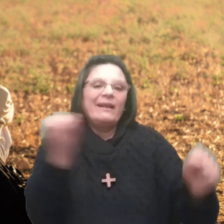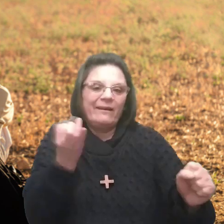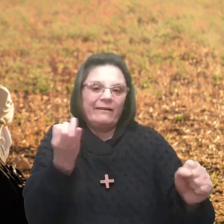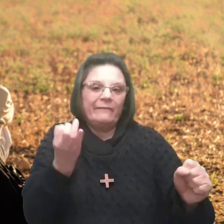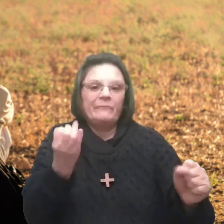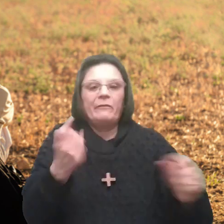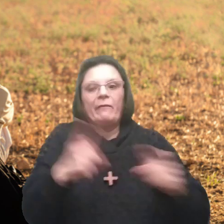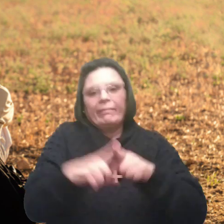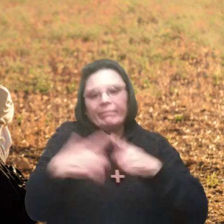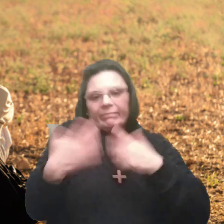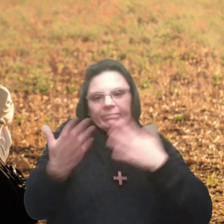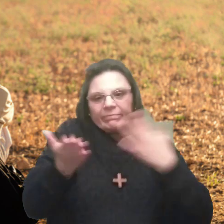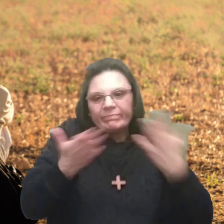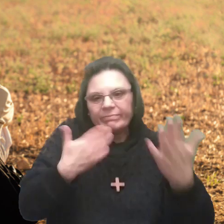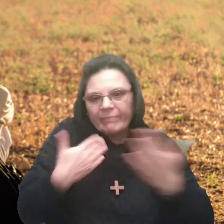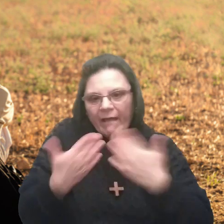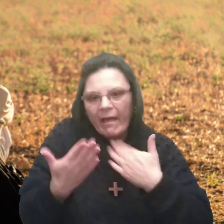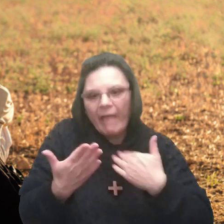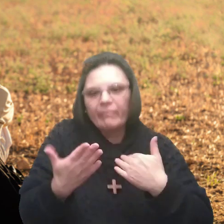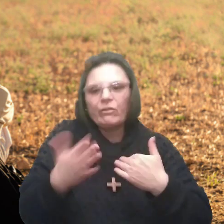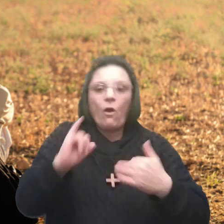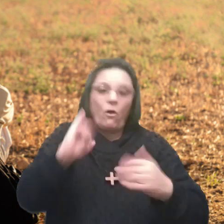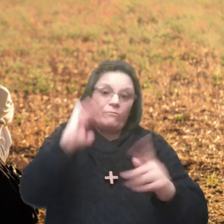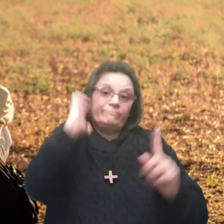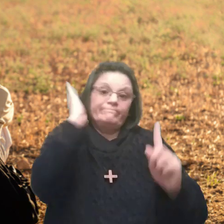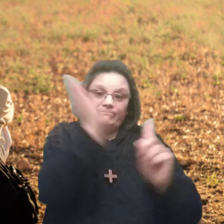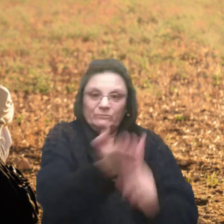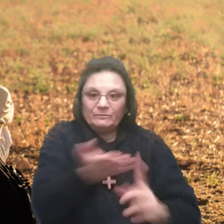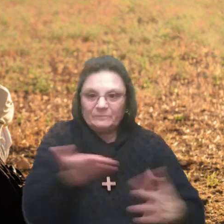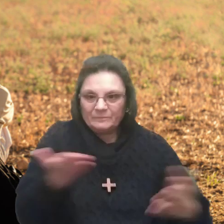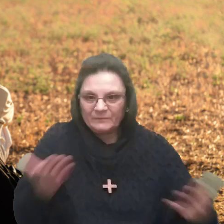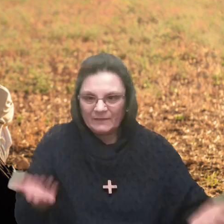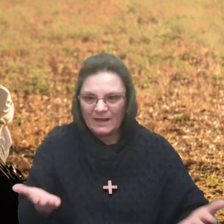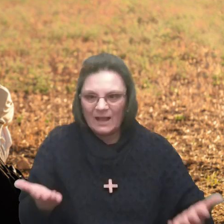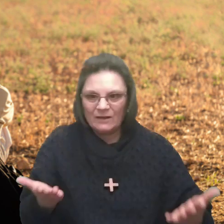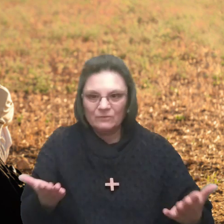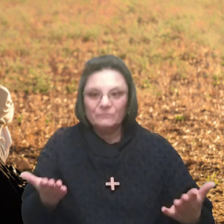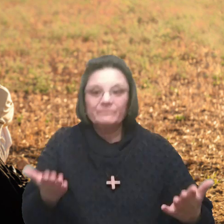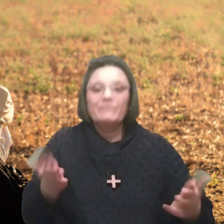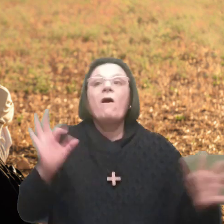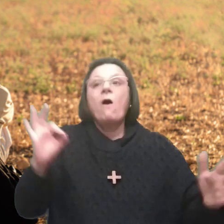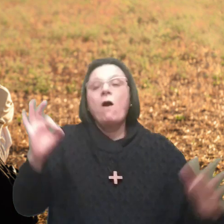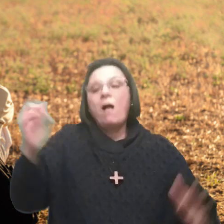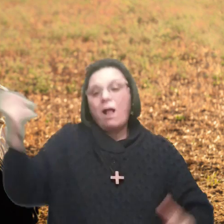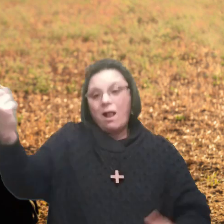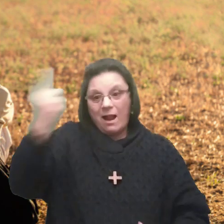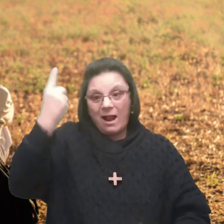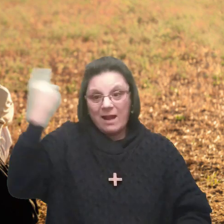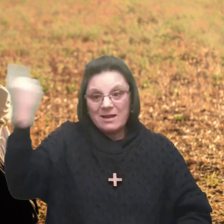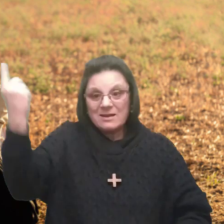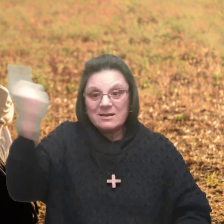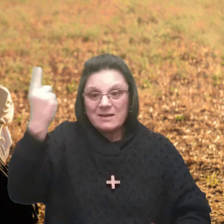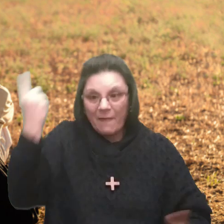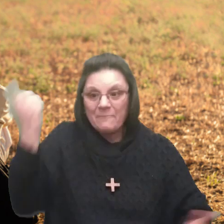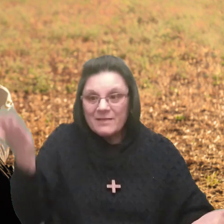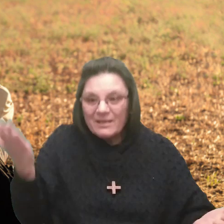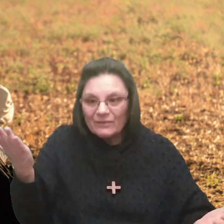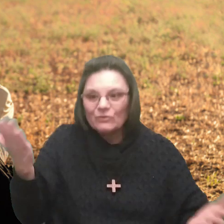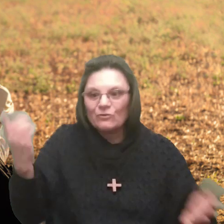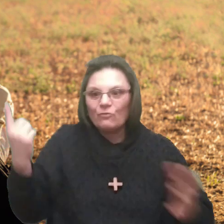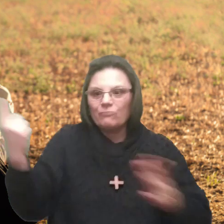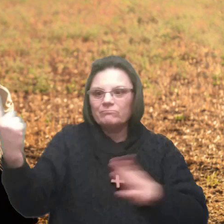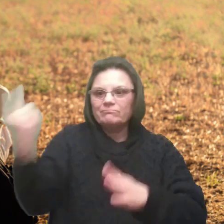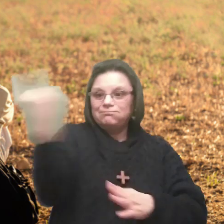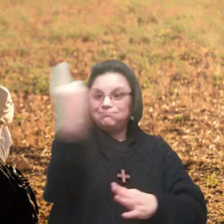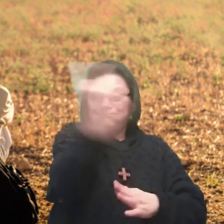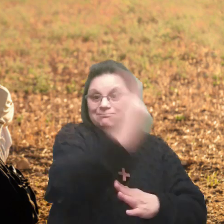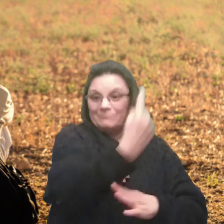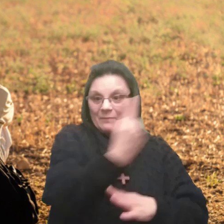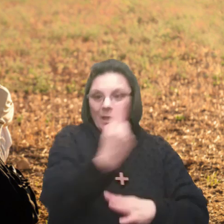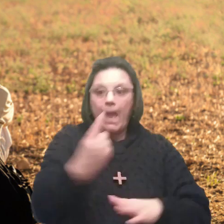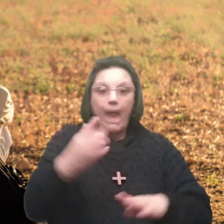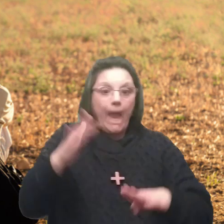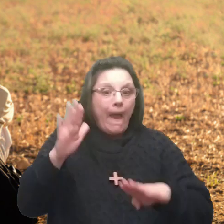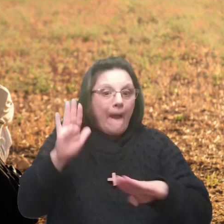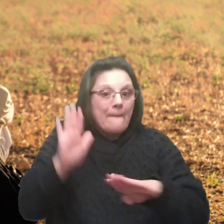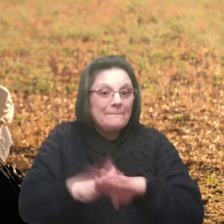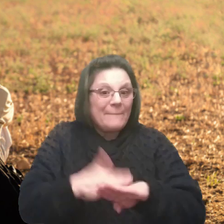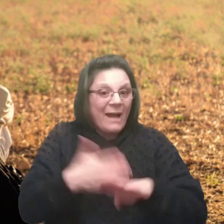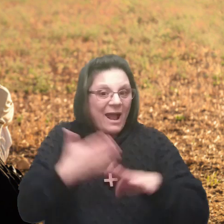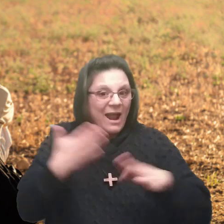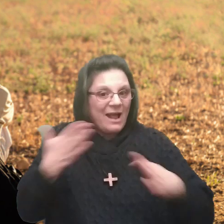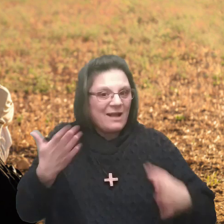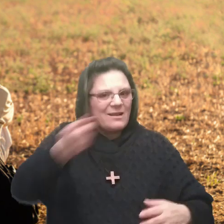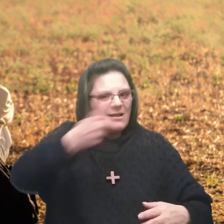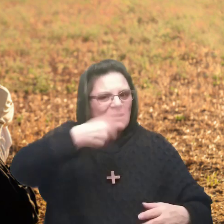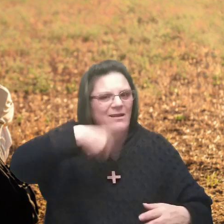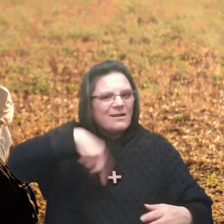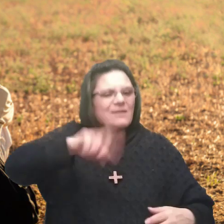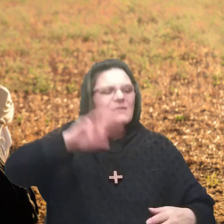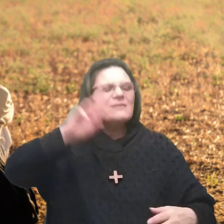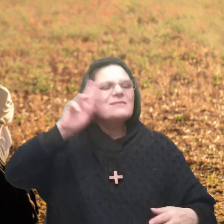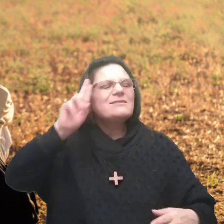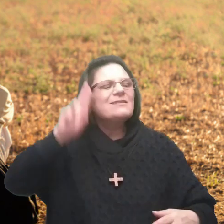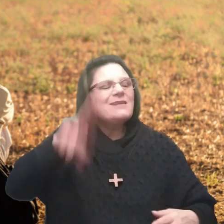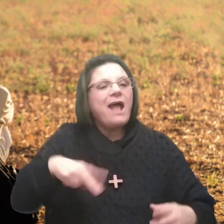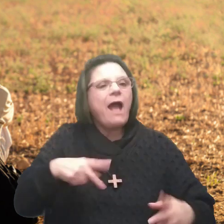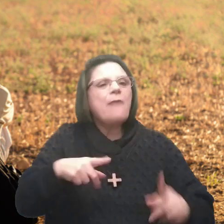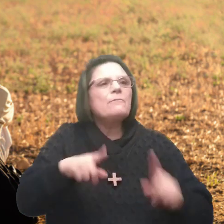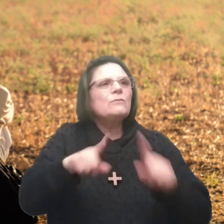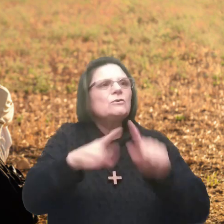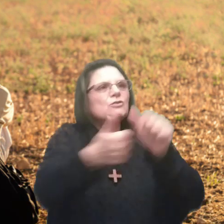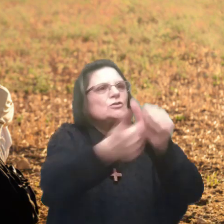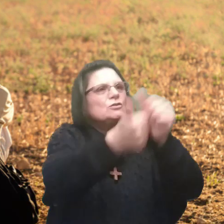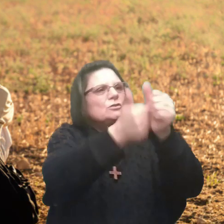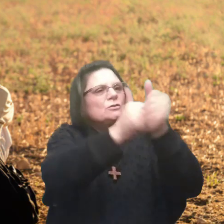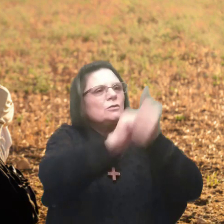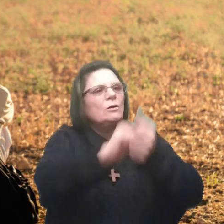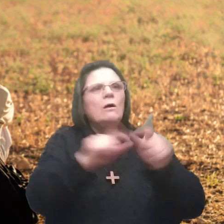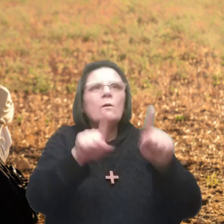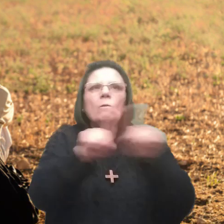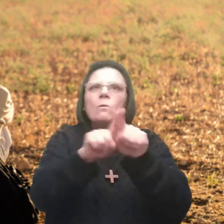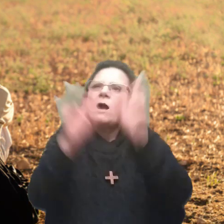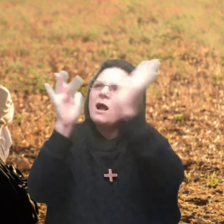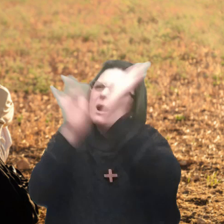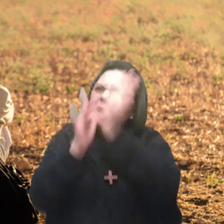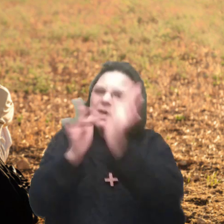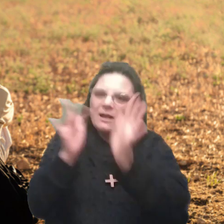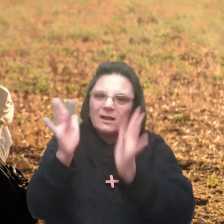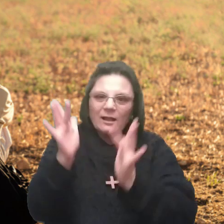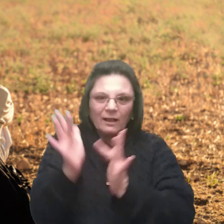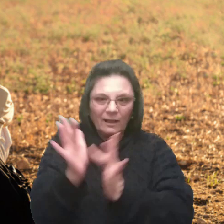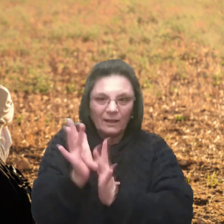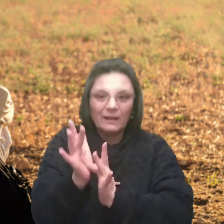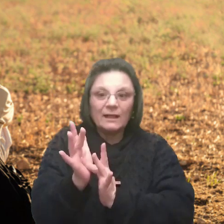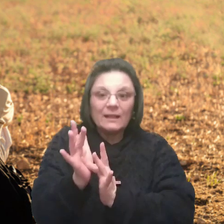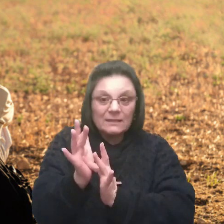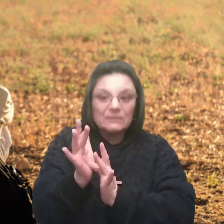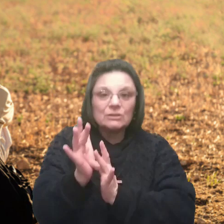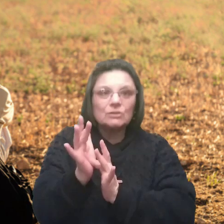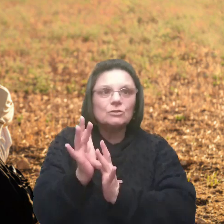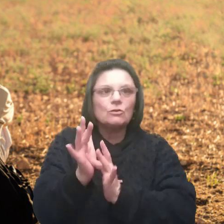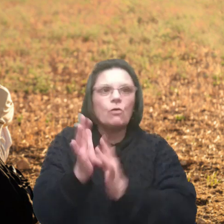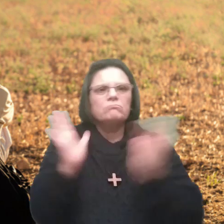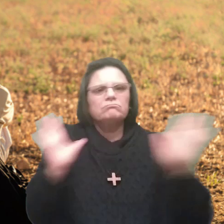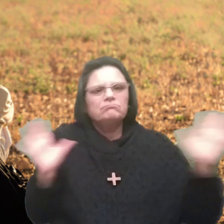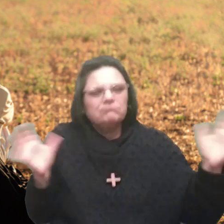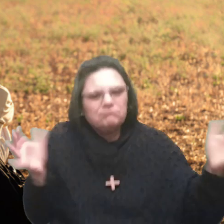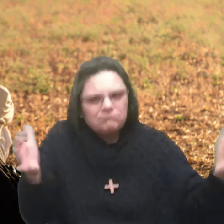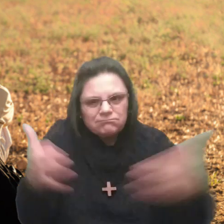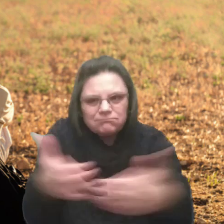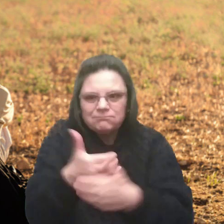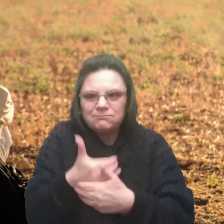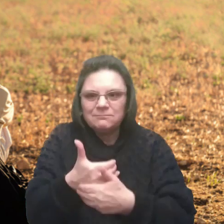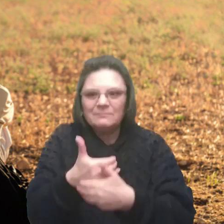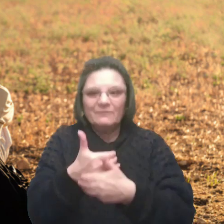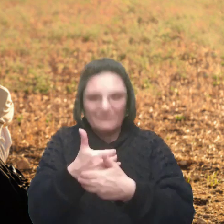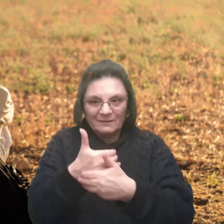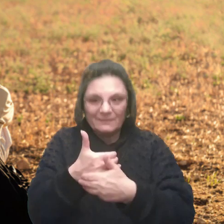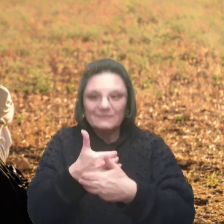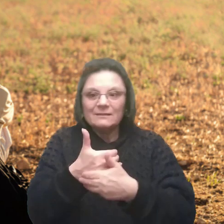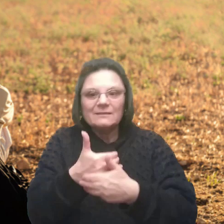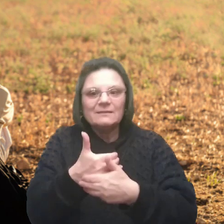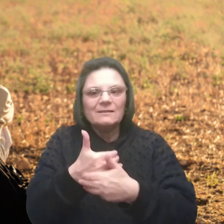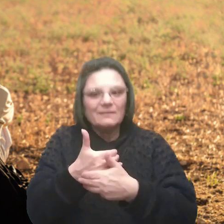margen, que rehusamos el trato y condenamos al aislamiento, para que seamos imitadores